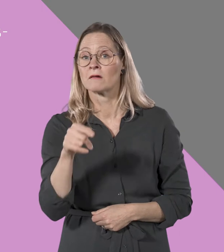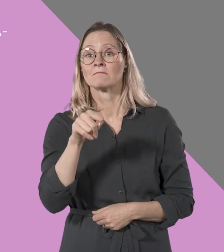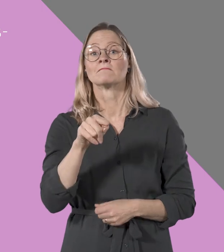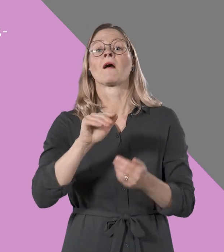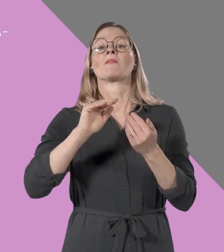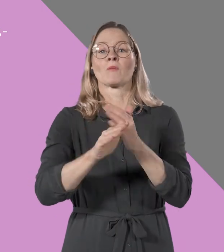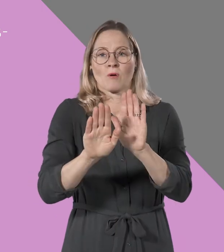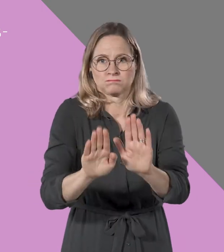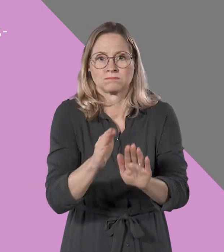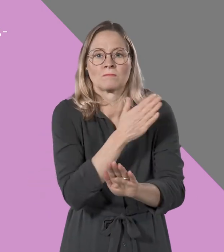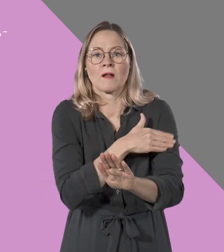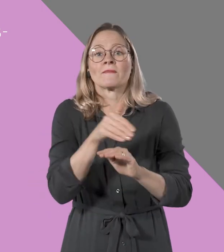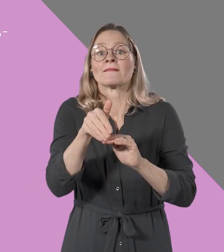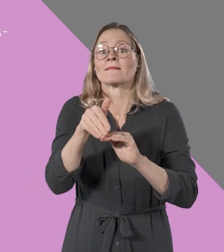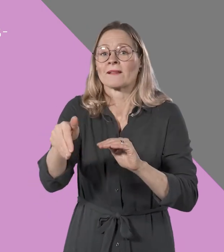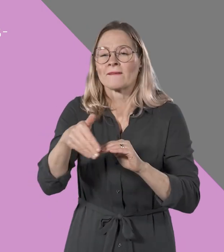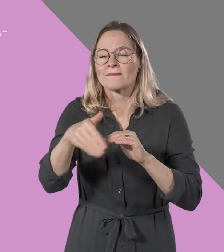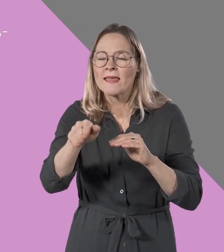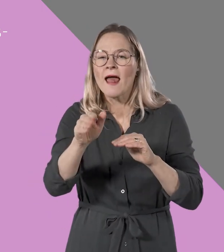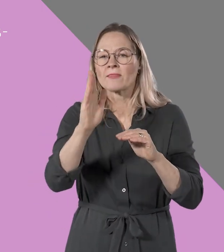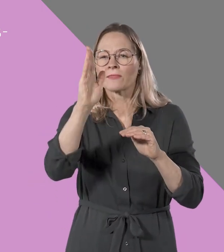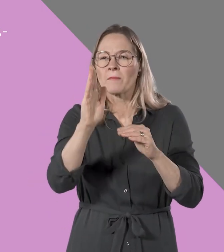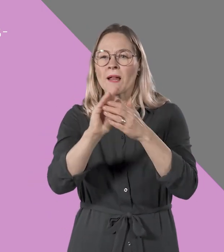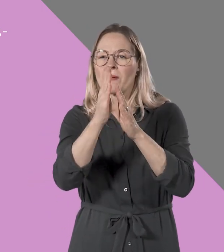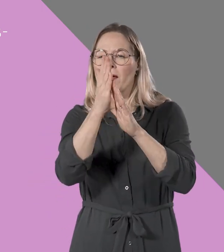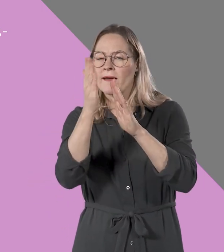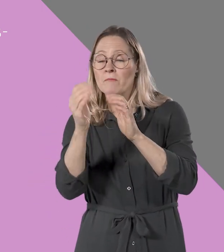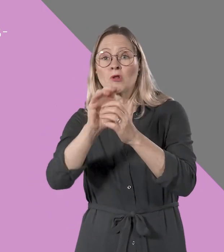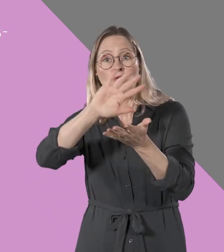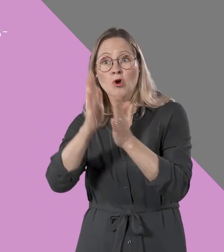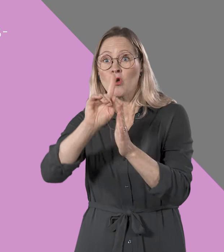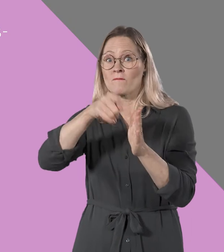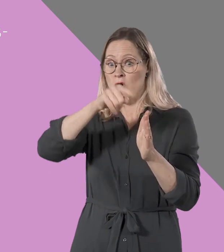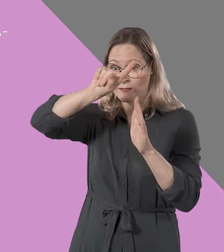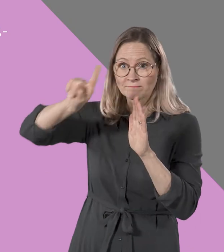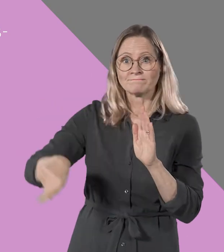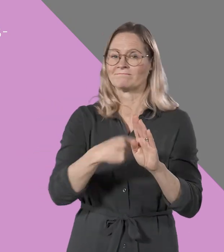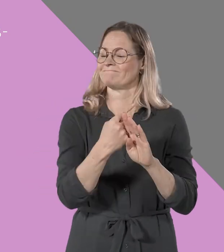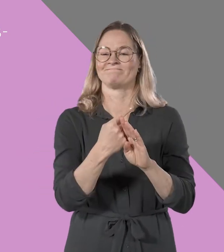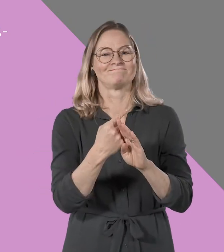Tämä turvaa palvelun jatkon vielä vuoden vaihteen jälkeen, - mutta ei koko ensi vuodeksi.